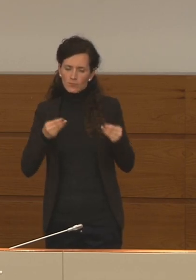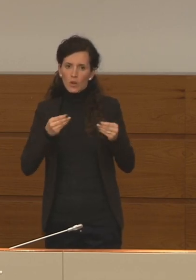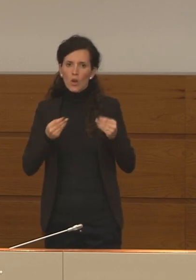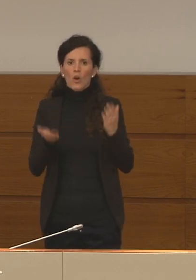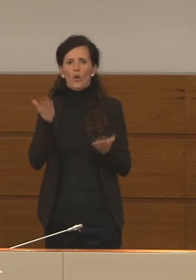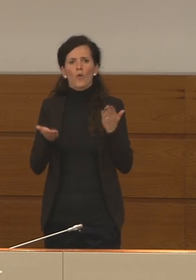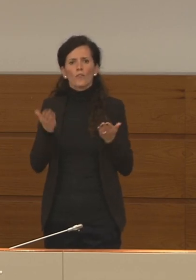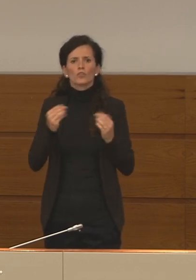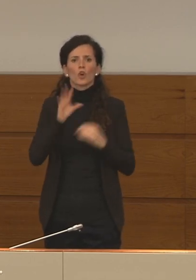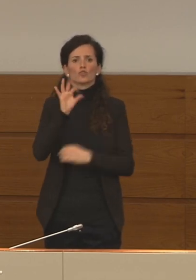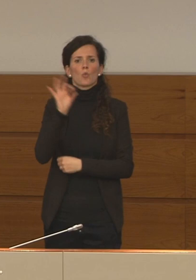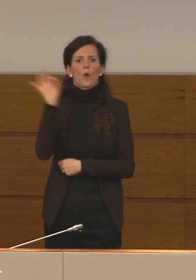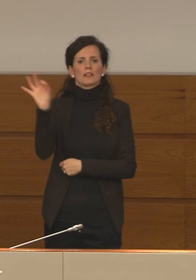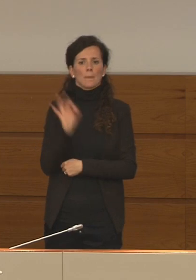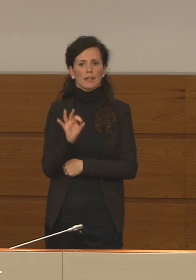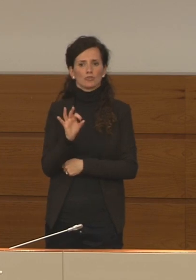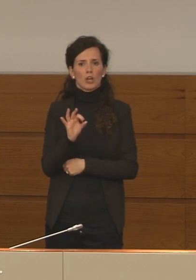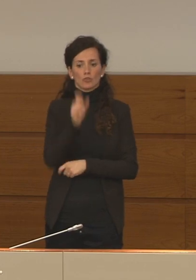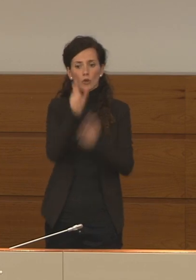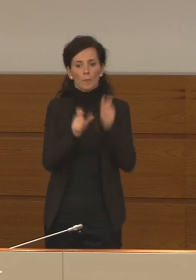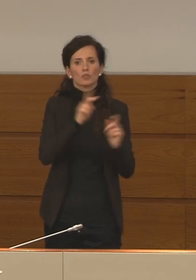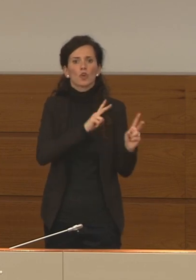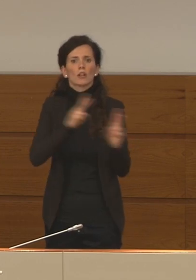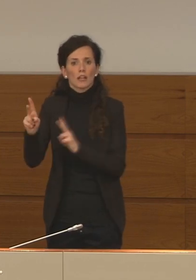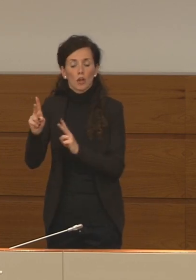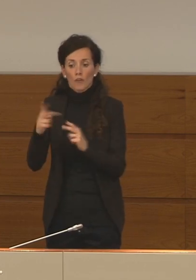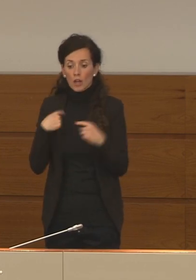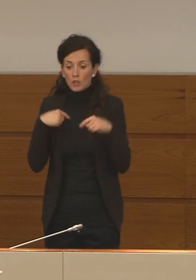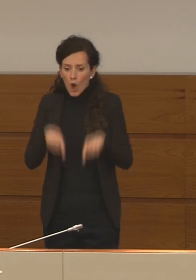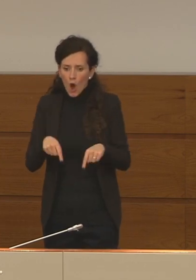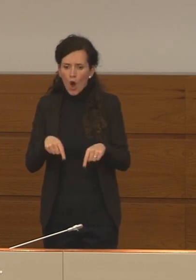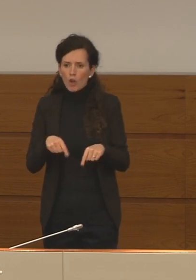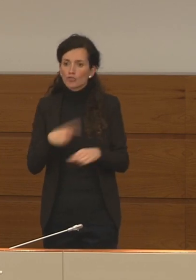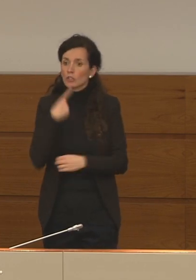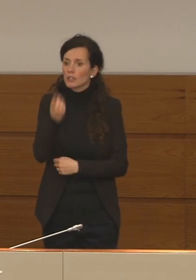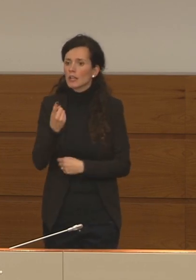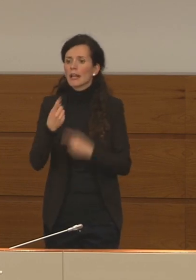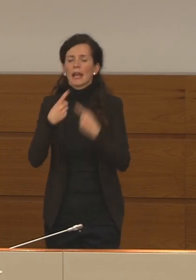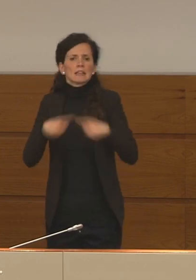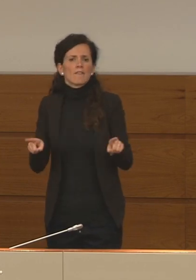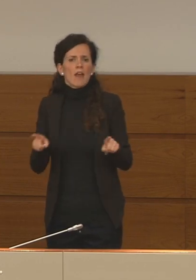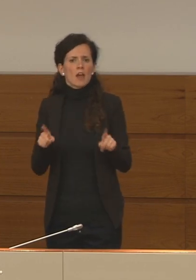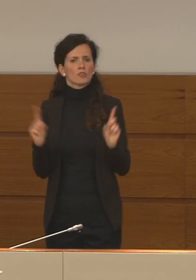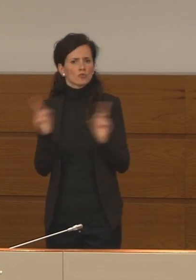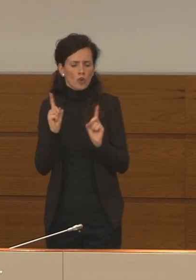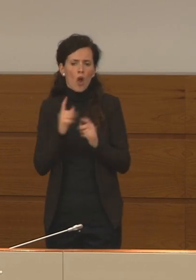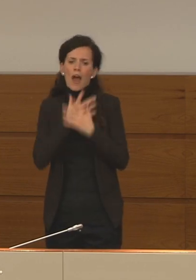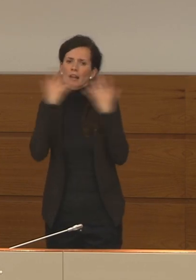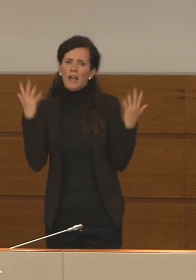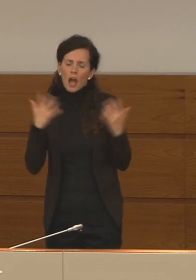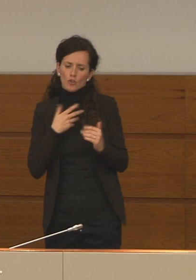Noi non abbiamo oggi elementi per pensare che sia diverso abbiamo solo un dato obiettivo che è il numero,